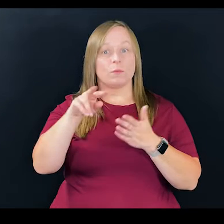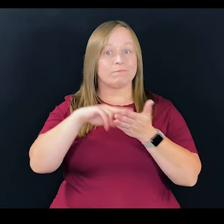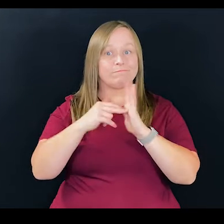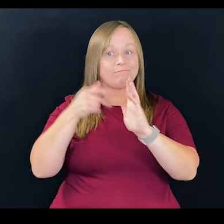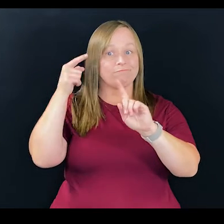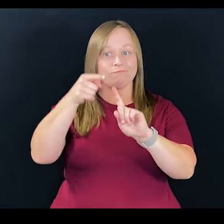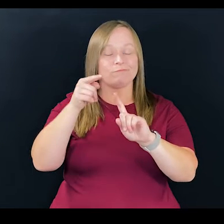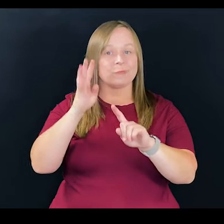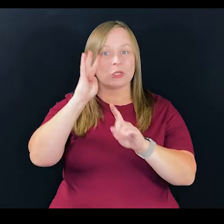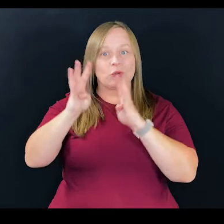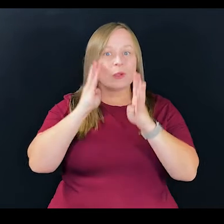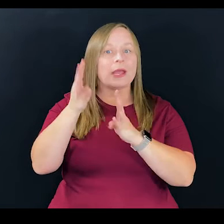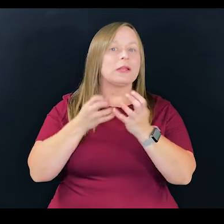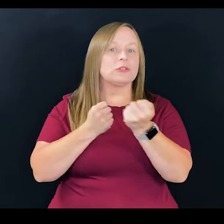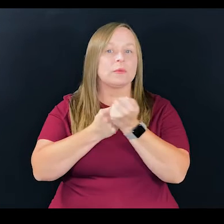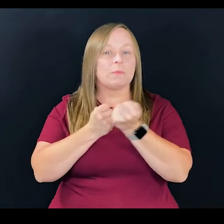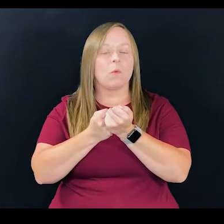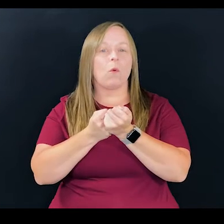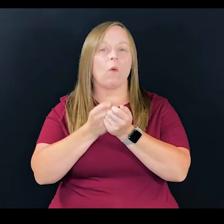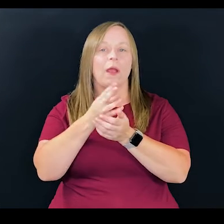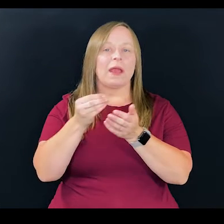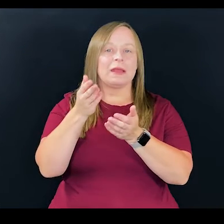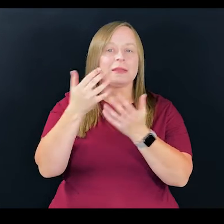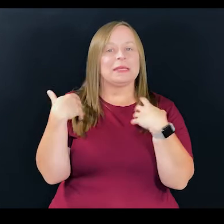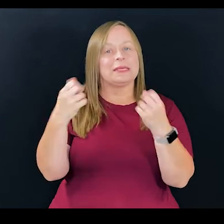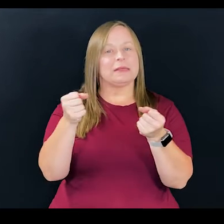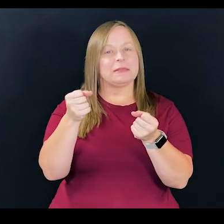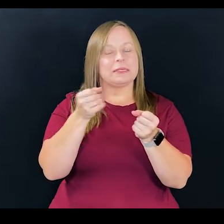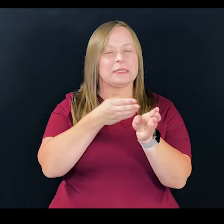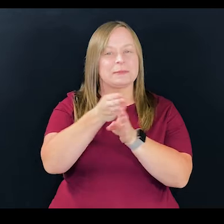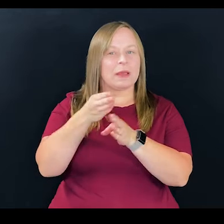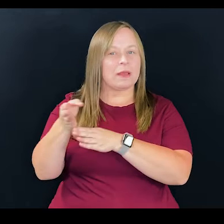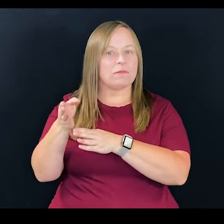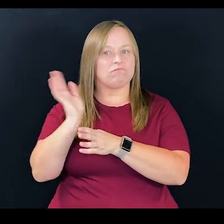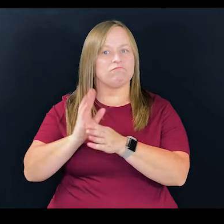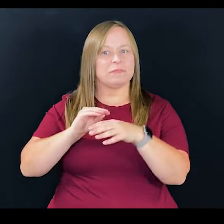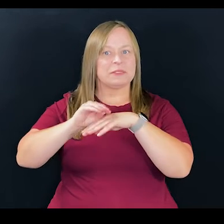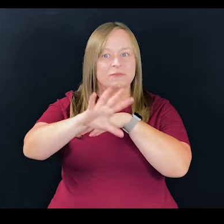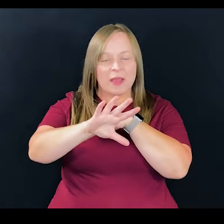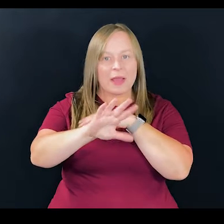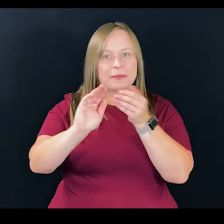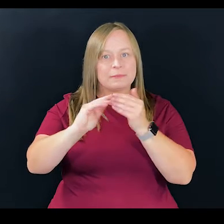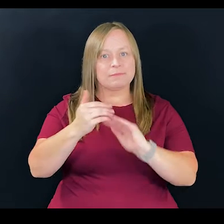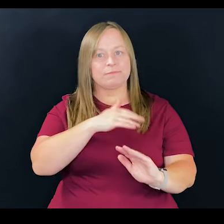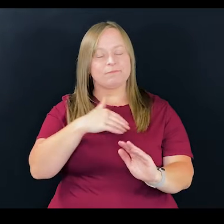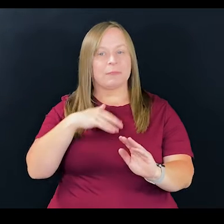con la intención de crear espacios de apoyo y curación para los miembros de la comunidad que han sido afectados